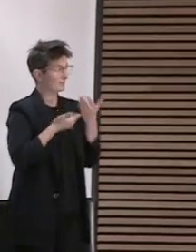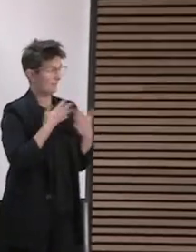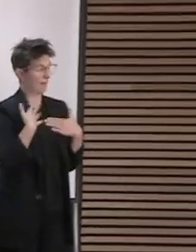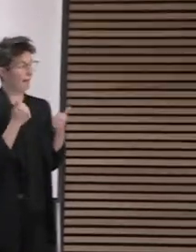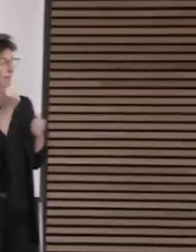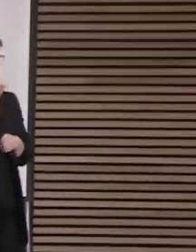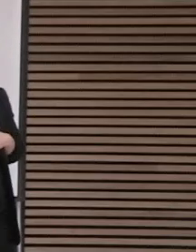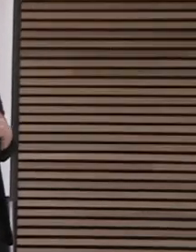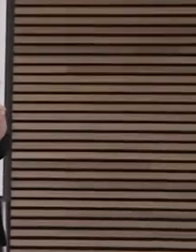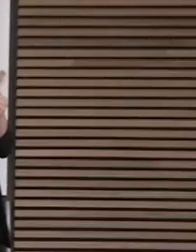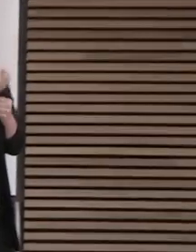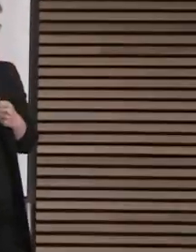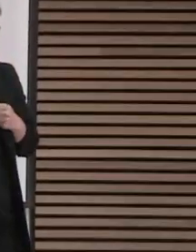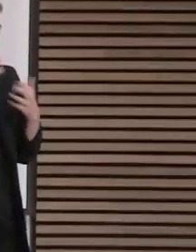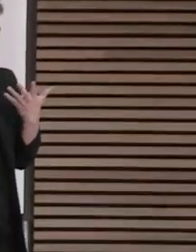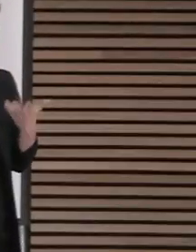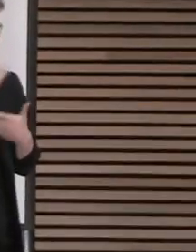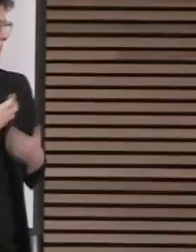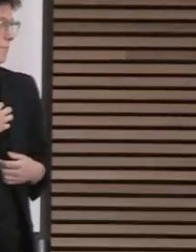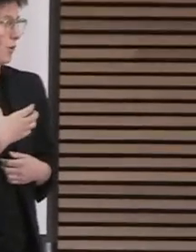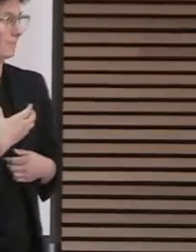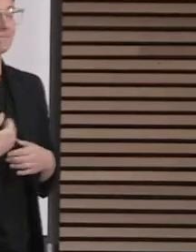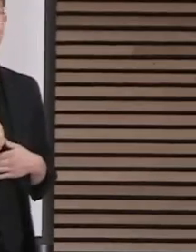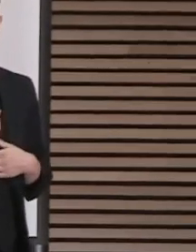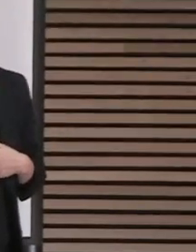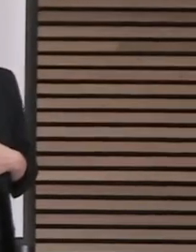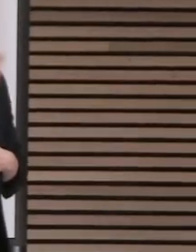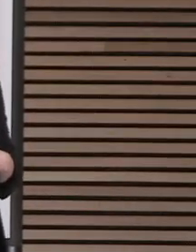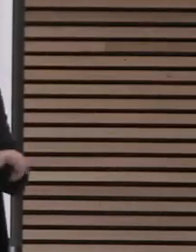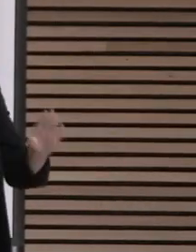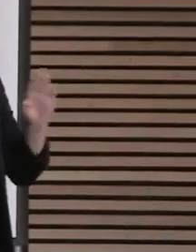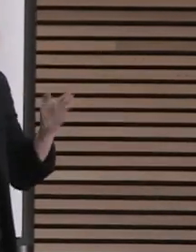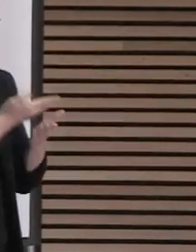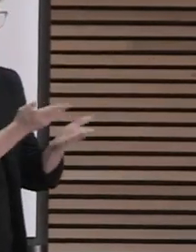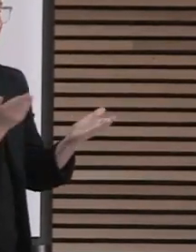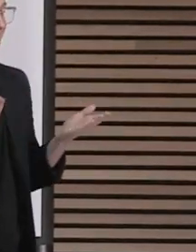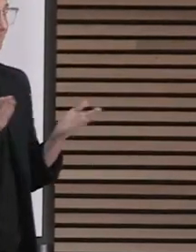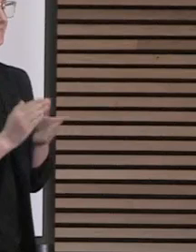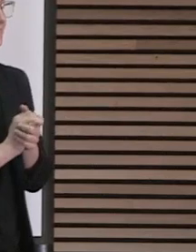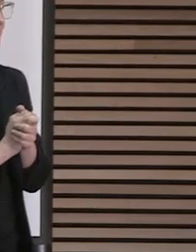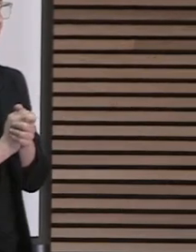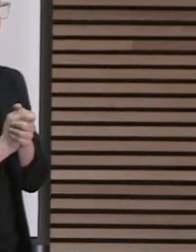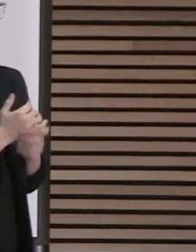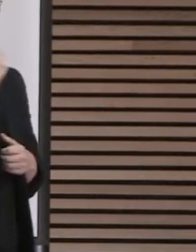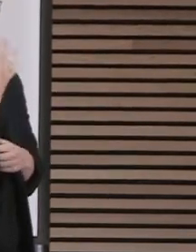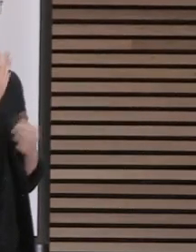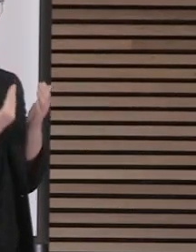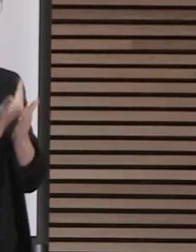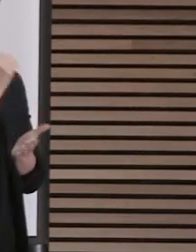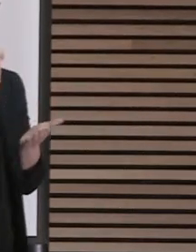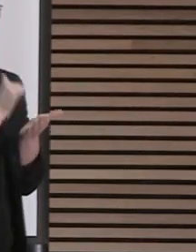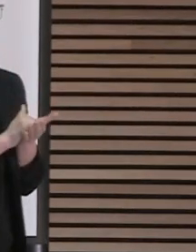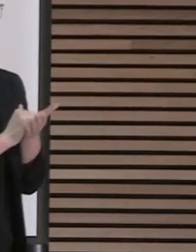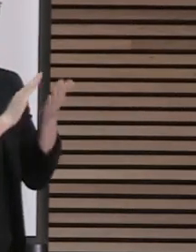iwi. Ka tuku tuatahi ahau ki a